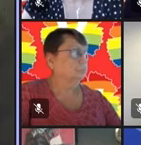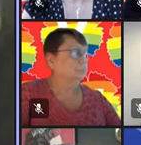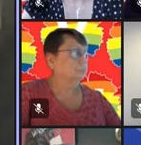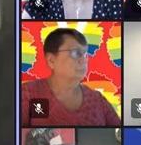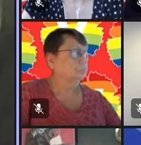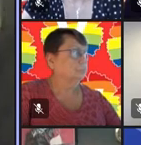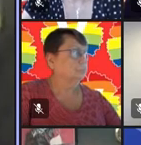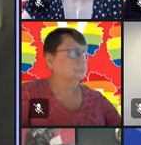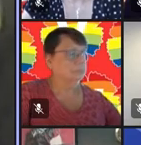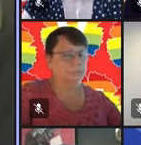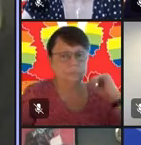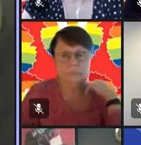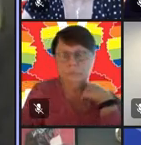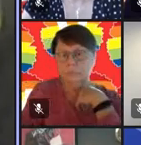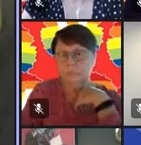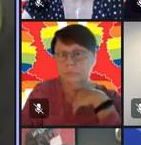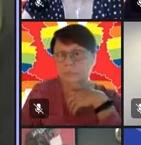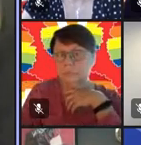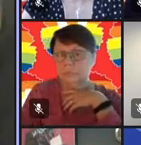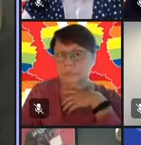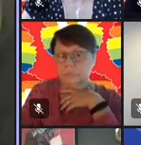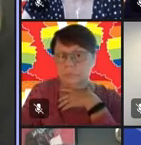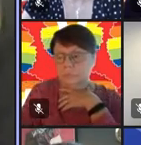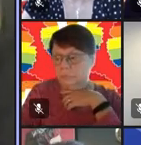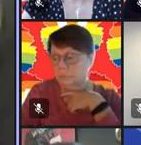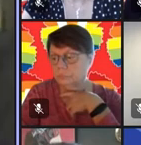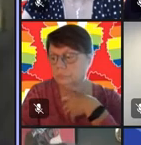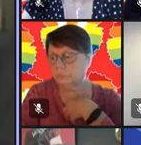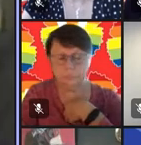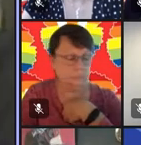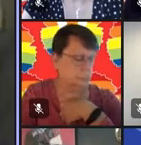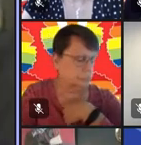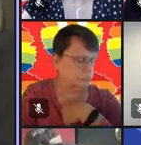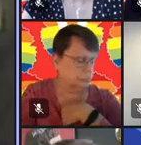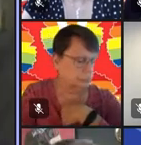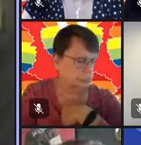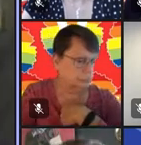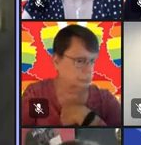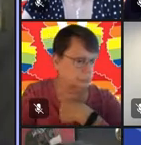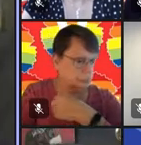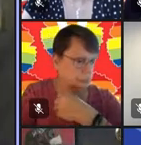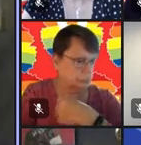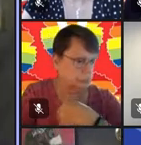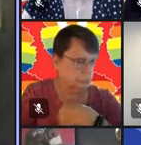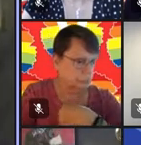Dra sin man inte vill ta det beslutet tidigare för jag måste säga att demokratin och Politiken hade